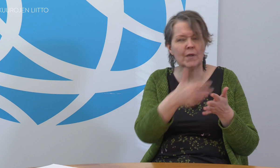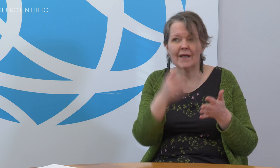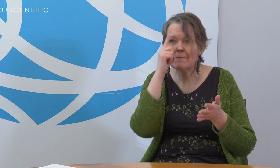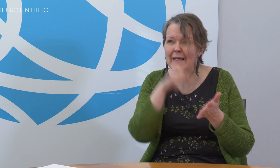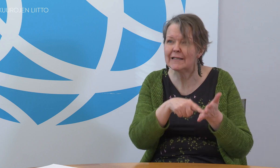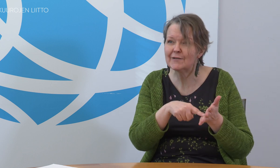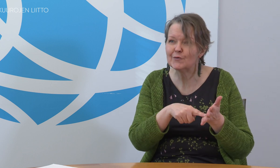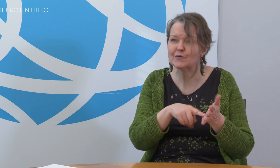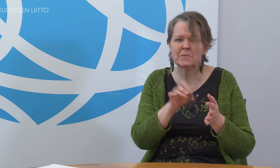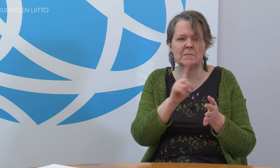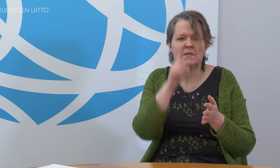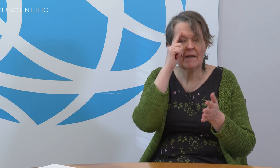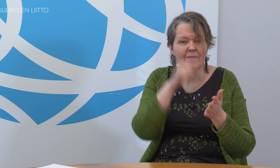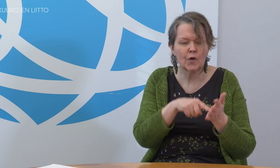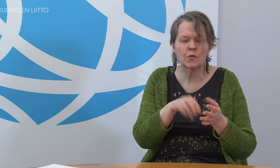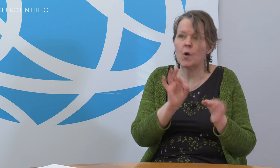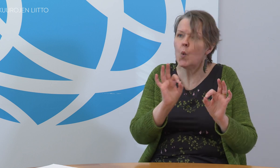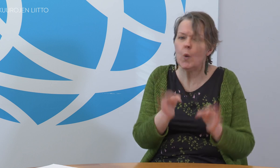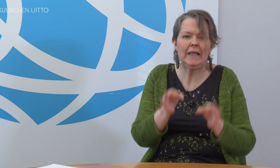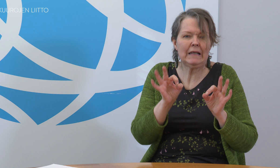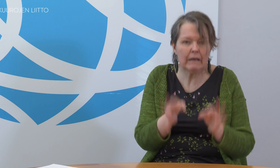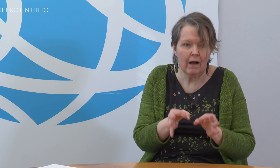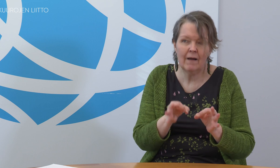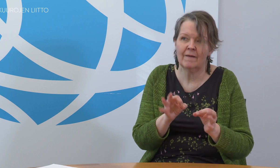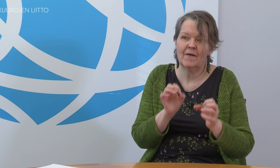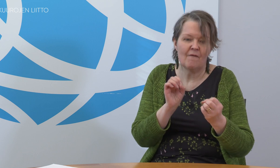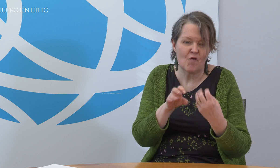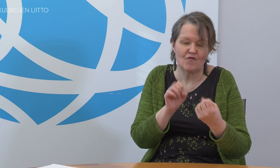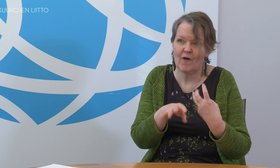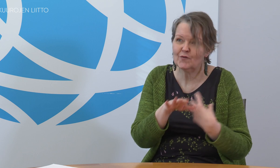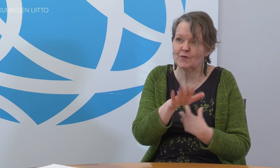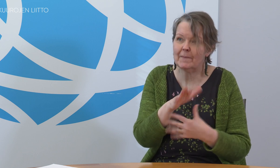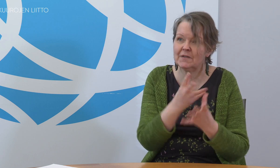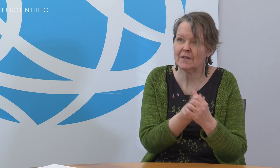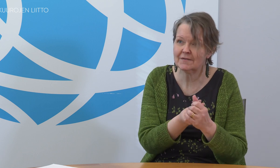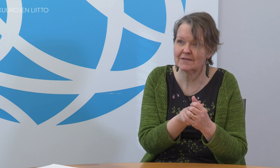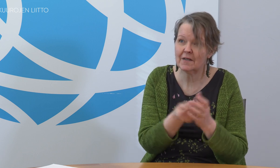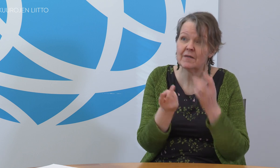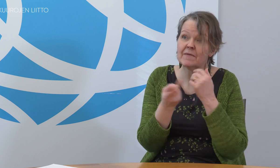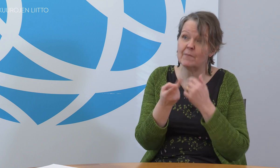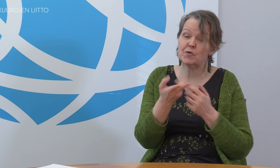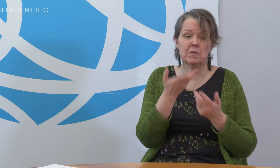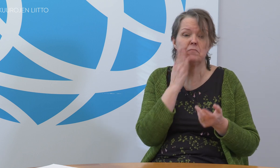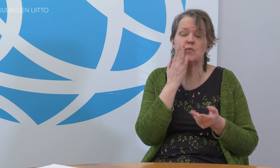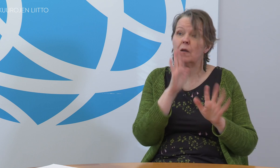Kerromme viittomakielen merkityksestä ja siitä kuinka vuorovaikutus lasten kanssa toteutuu.